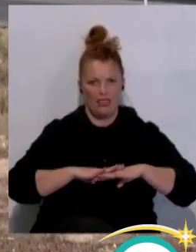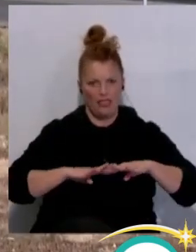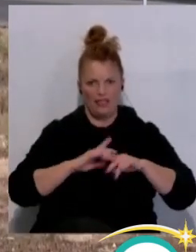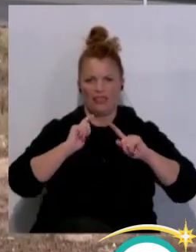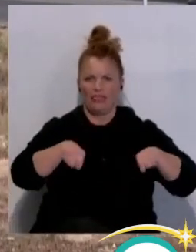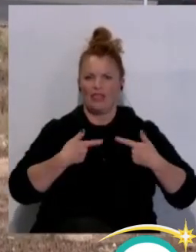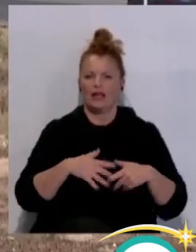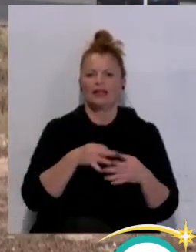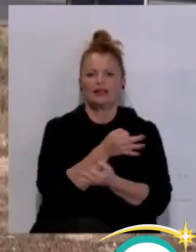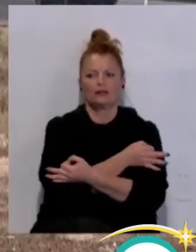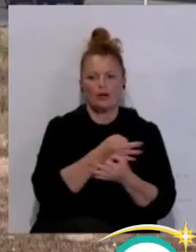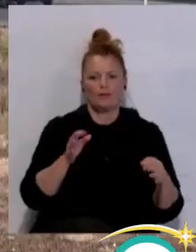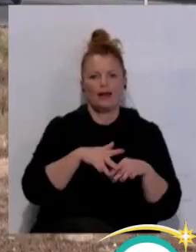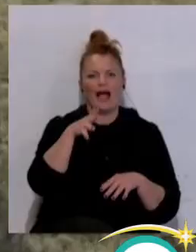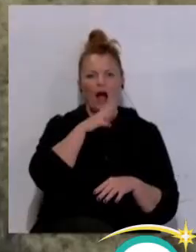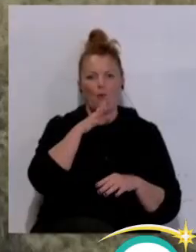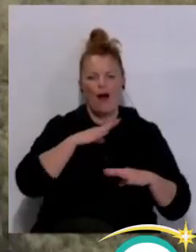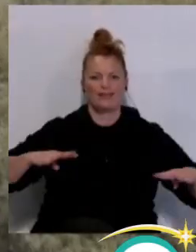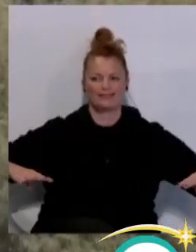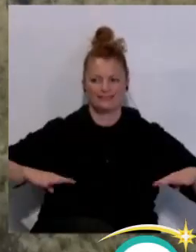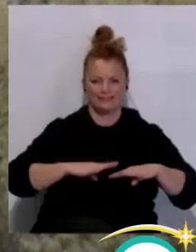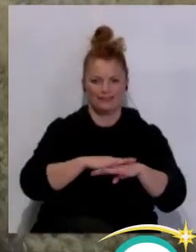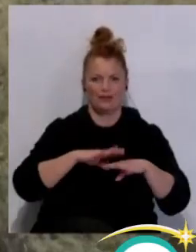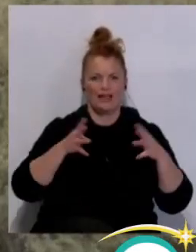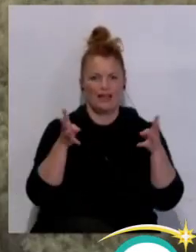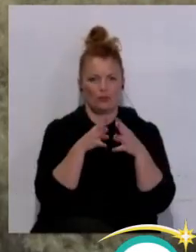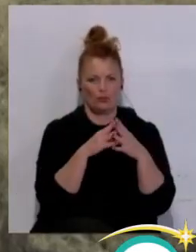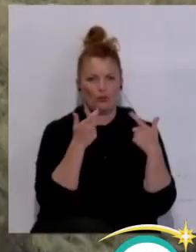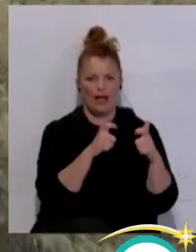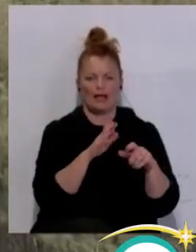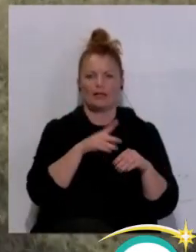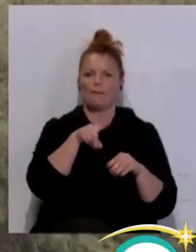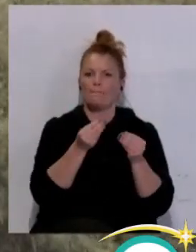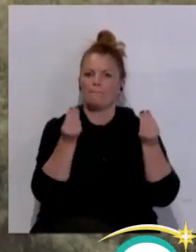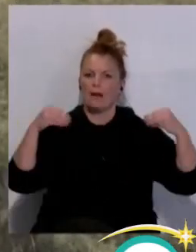adecuado trasiego de aguas entre márgenes de la infraestructura y la implementa de las medidas